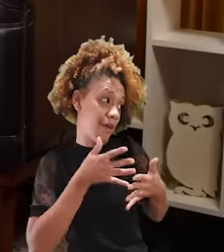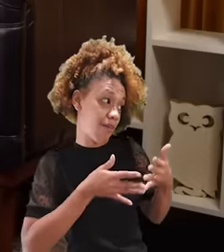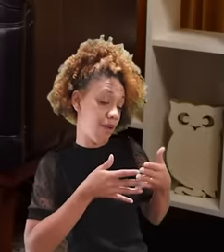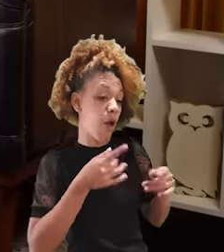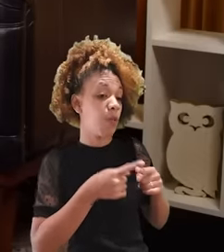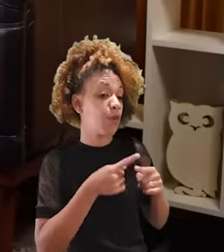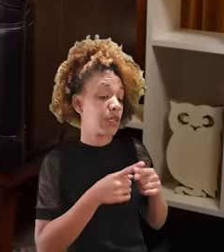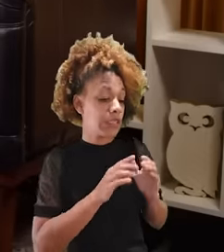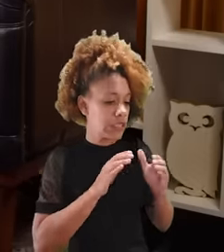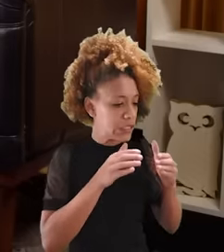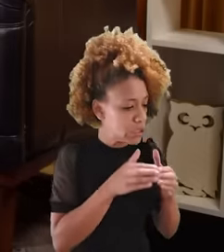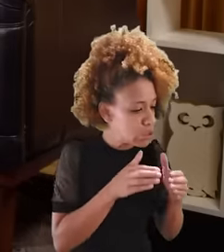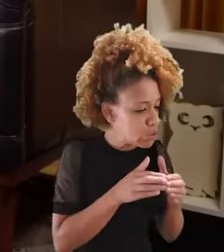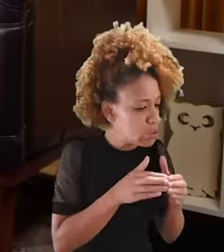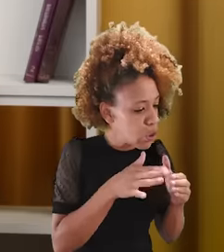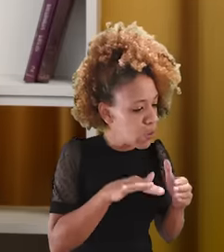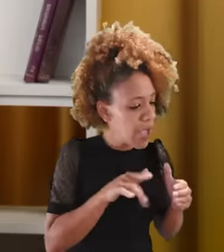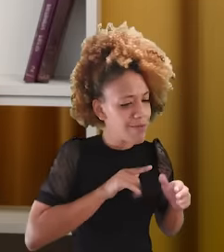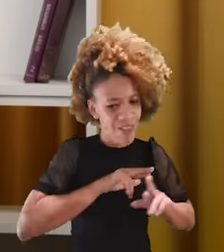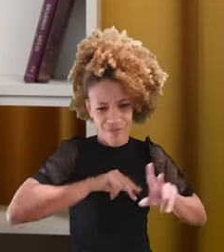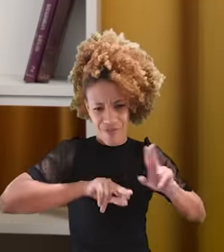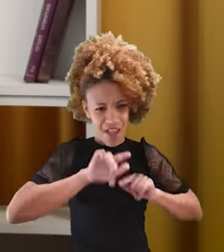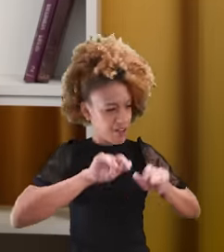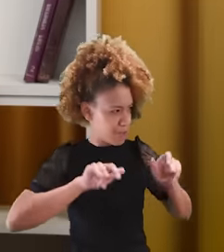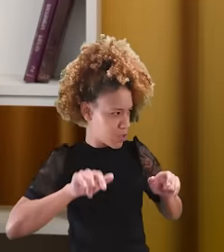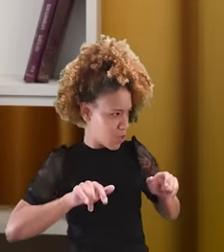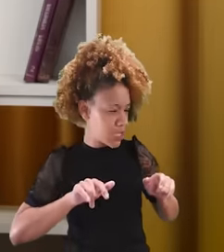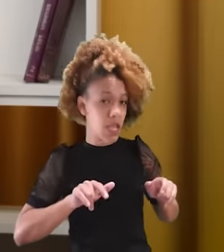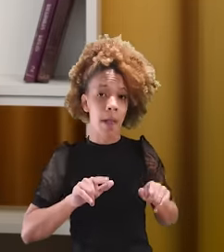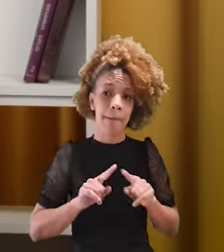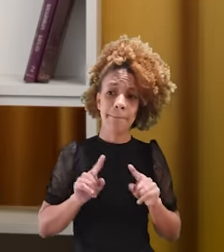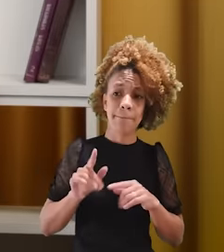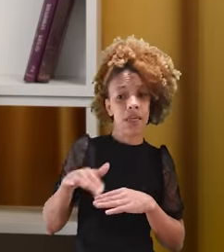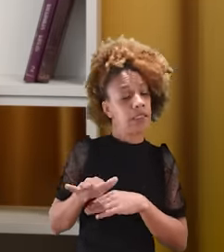você tá dentro de um camarim que uma porrada de gente tem um carar mais extremista como é que